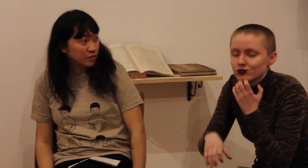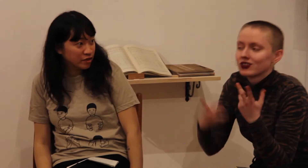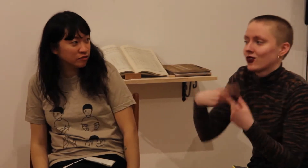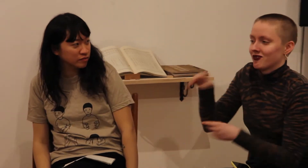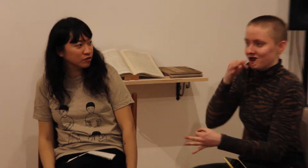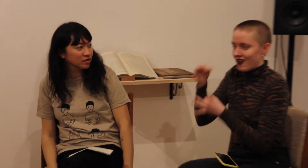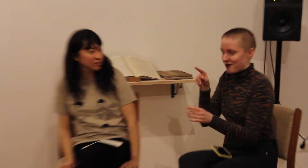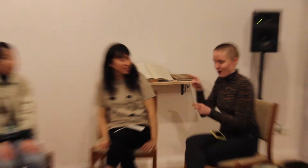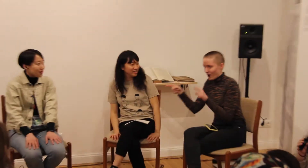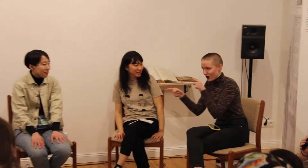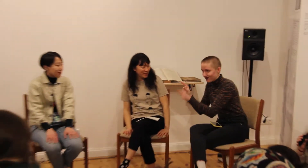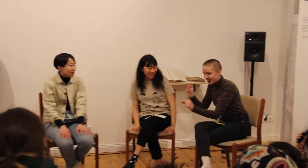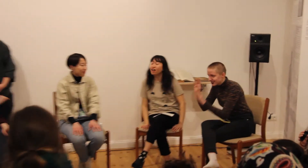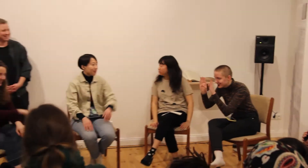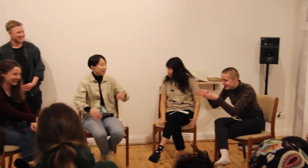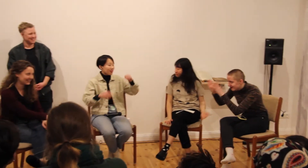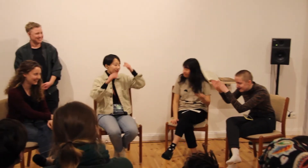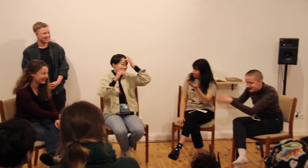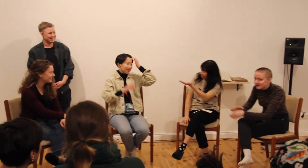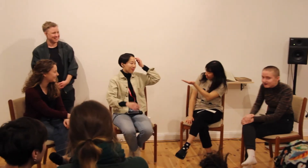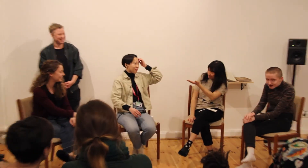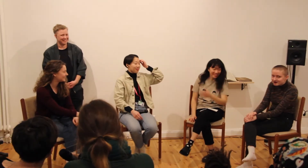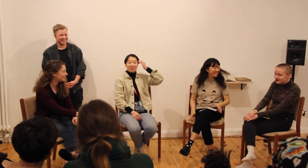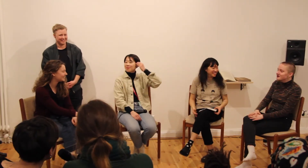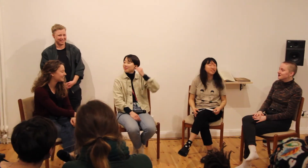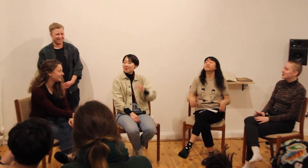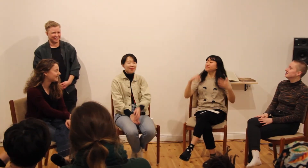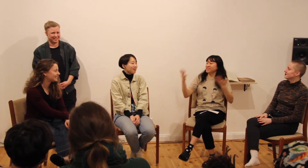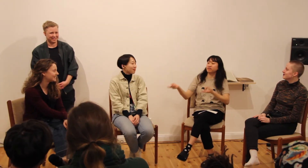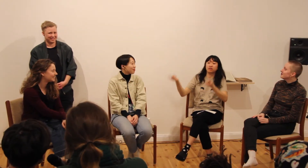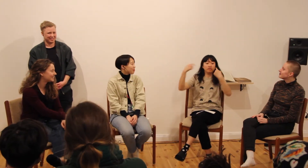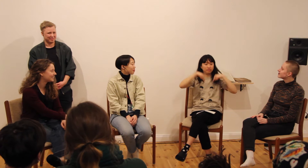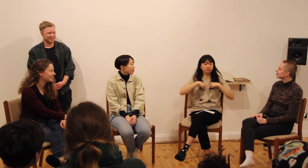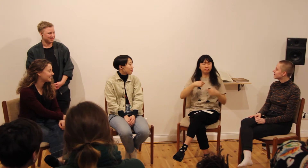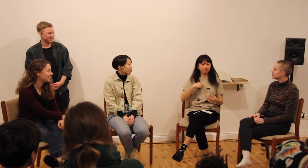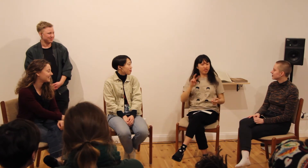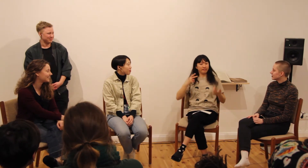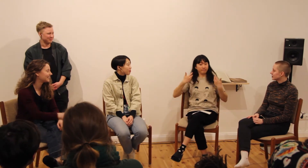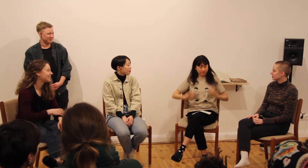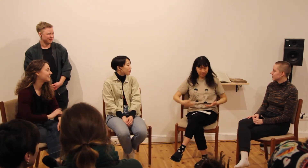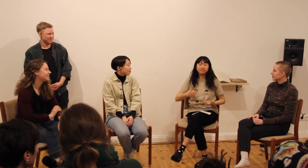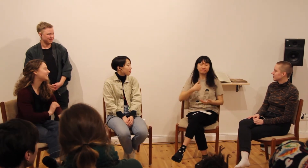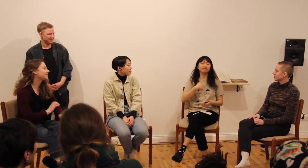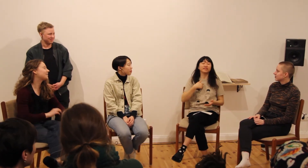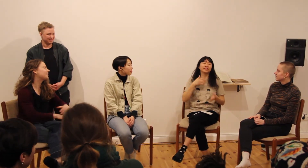Wenn später vielleicht noch Gäste Fragen an die beiden haben können wir diese auch noch später klären.